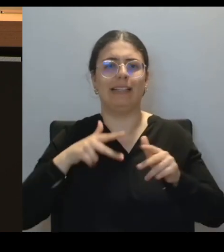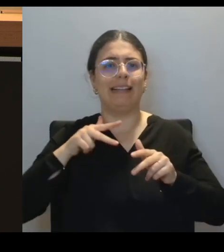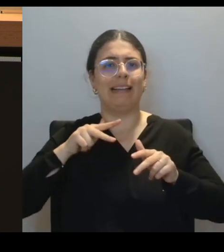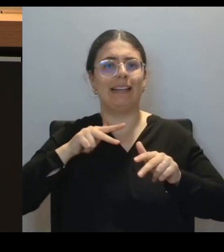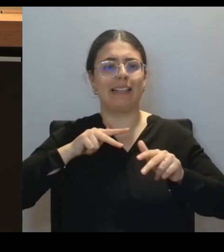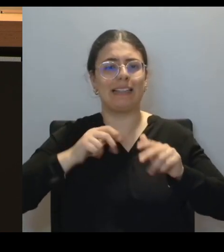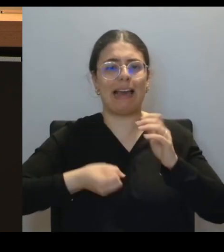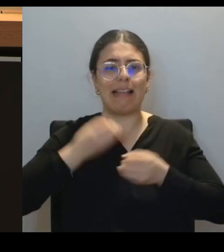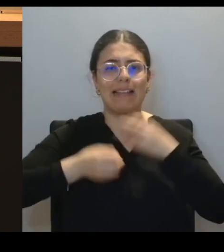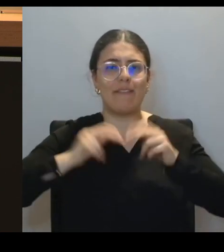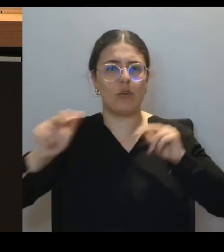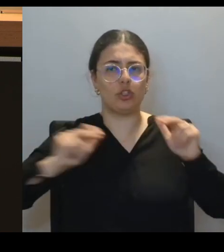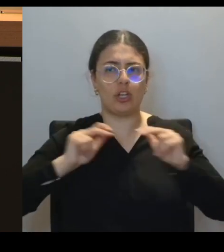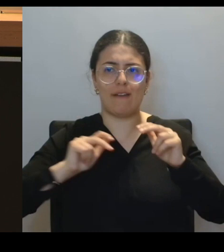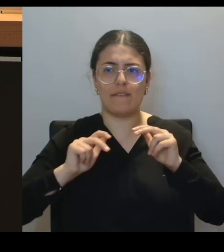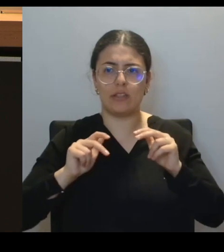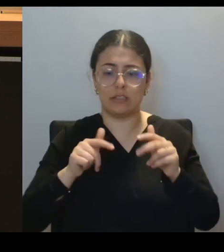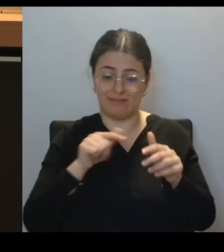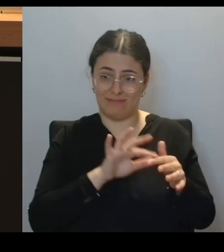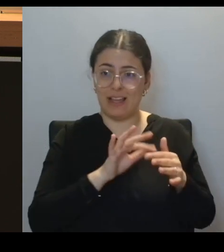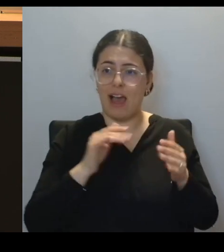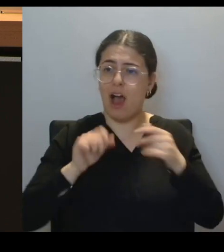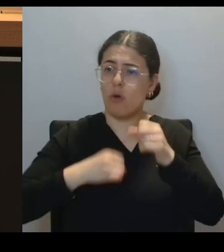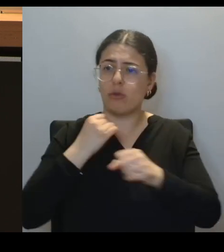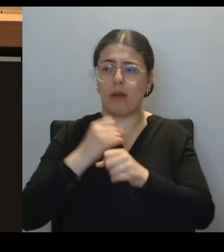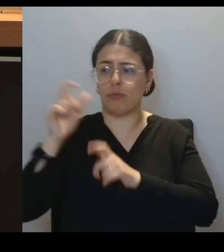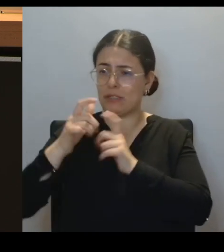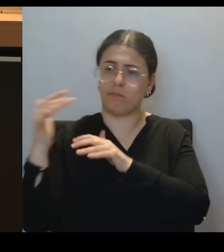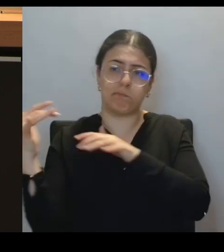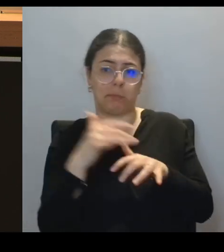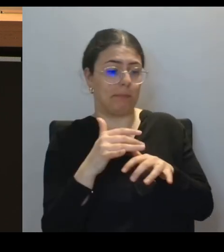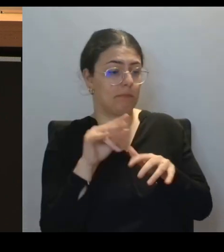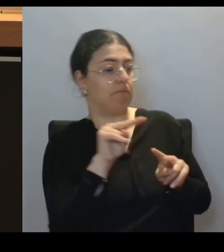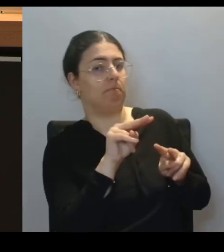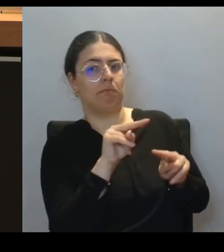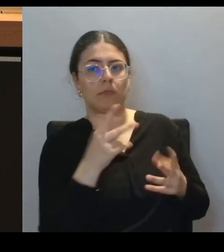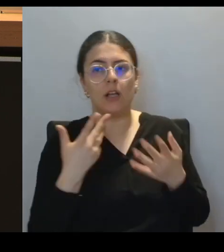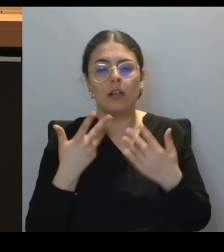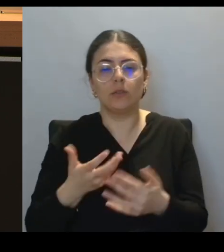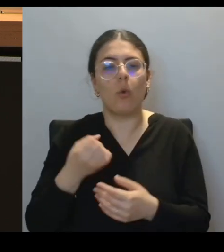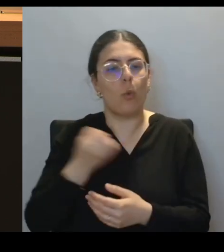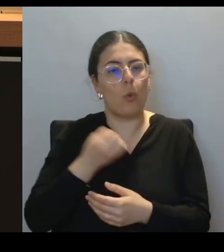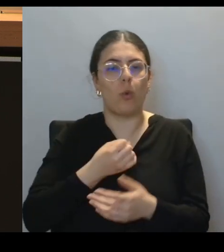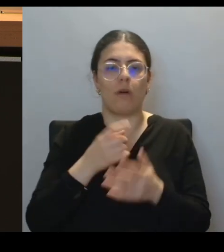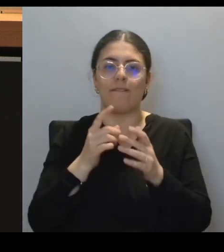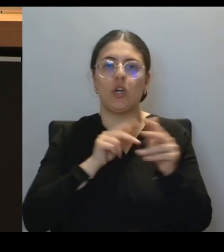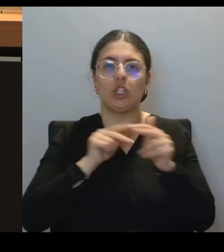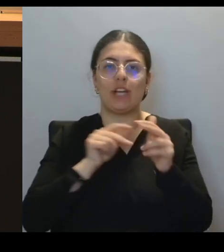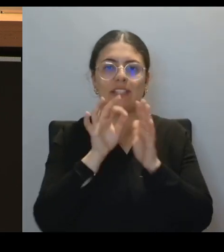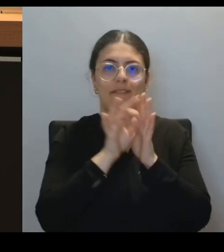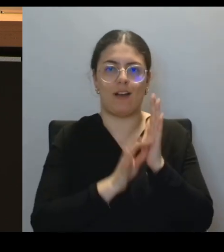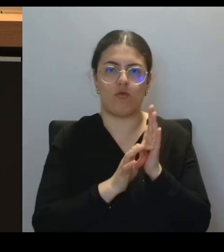sehr relevanter Wirtschaftsfaktor. Sie beeinflusst weitere Wirtschaftszweige Forschung, Wissenschaft und davon